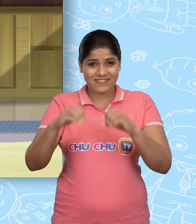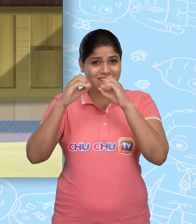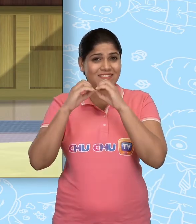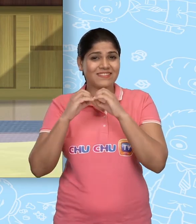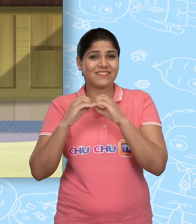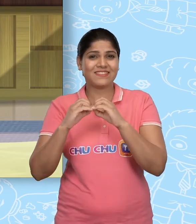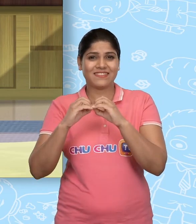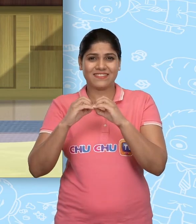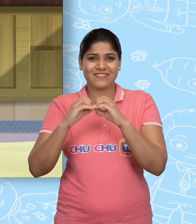B…